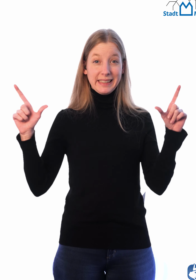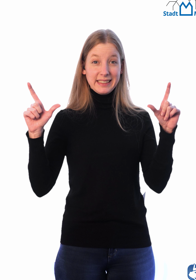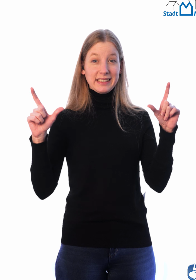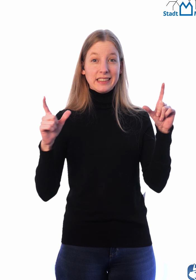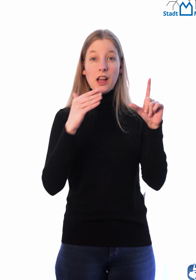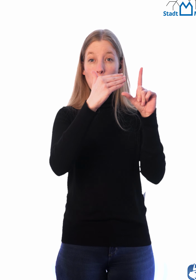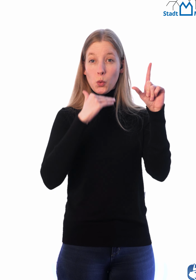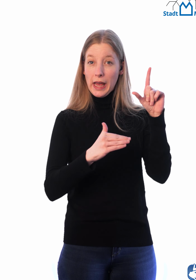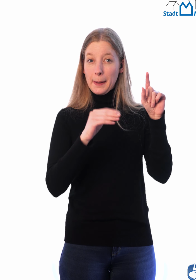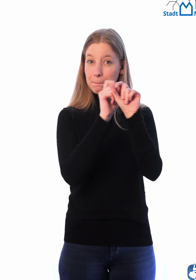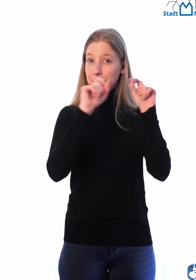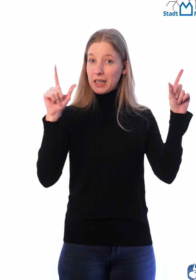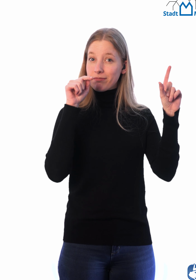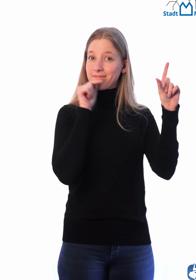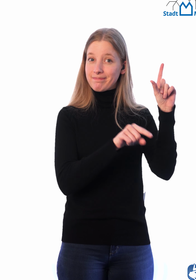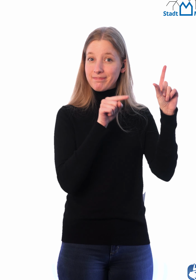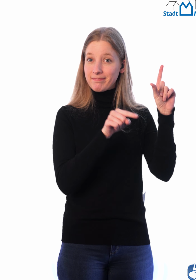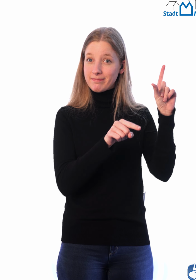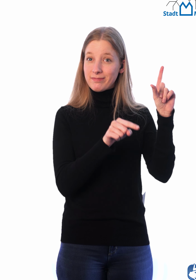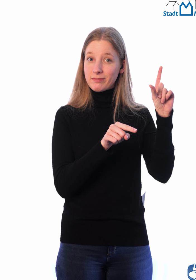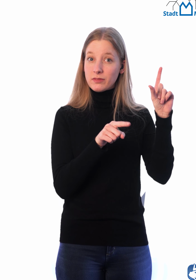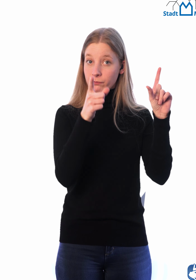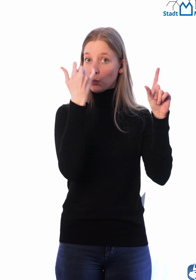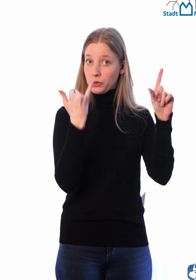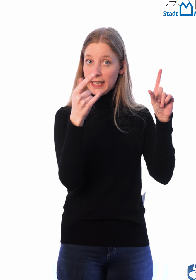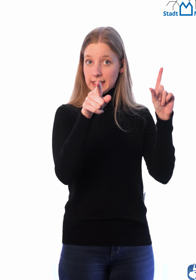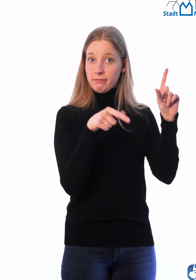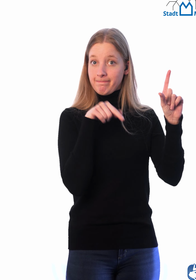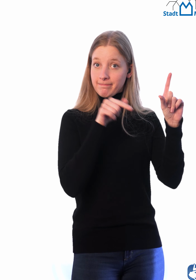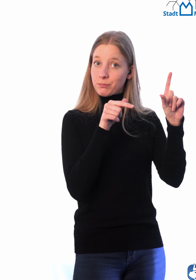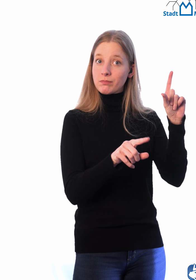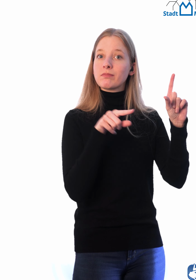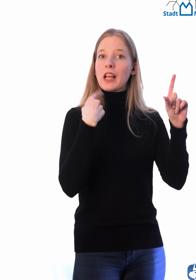Unterhalb vom Bild steht, wo Sie sich befinden.